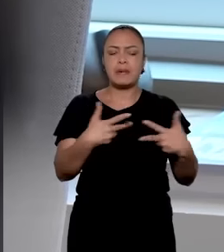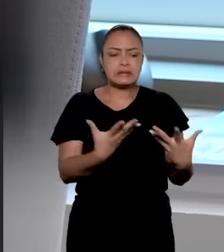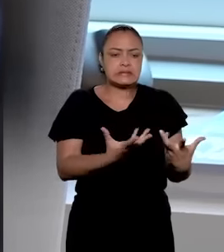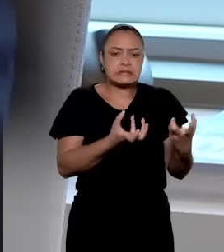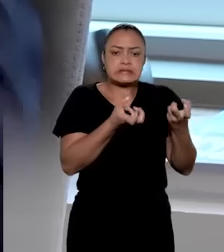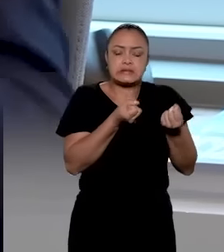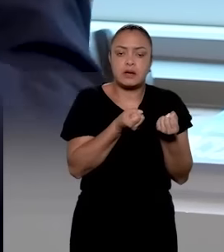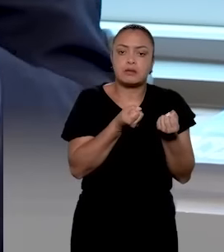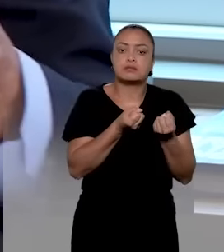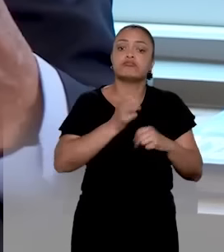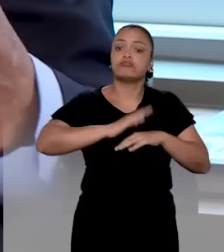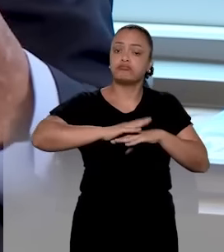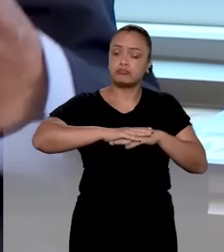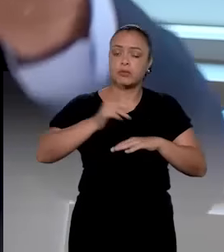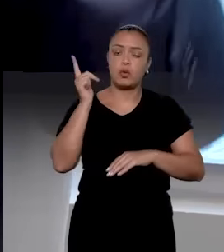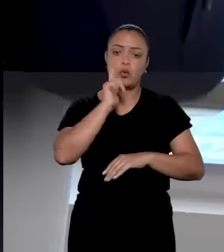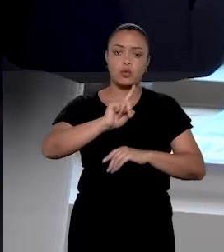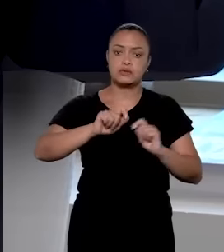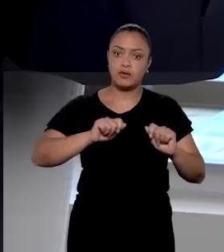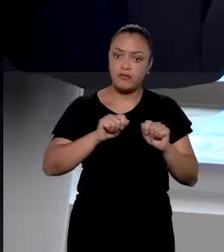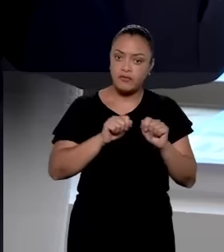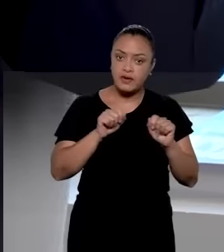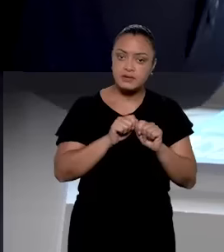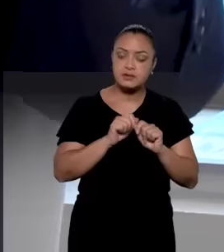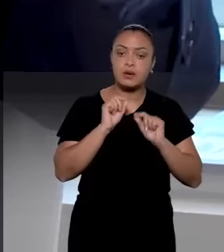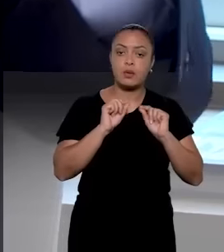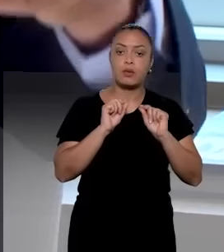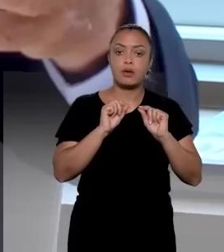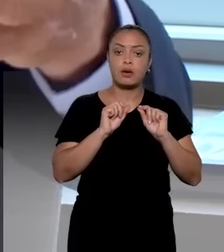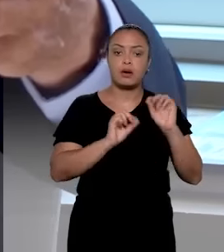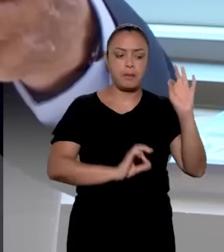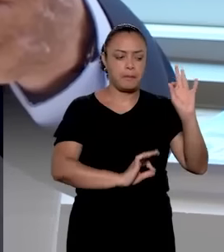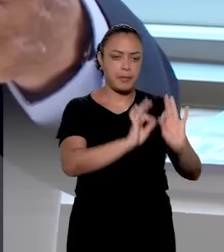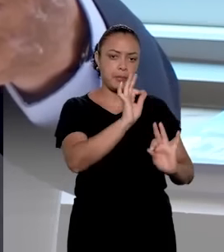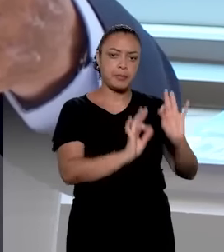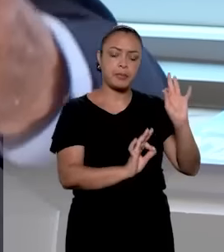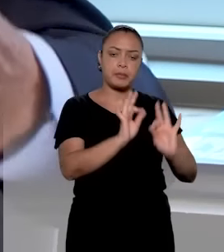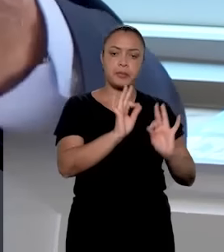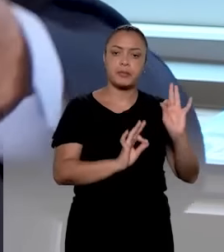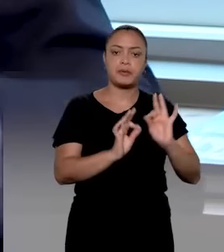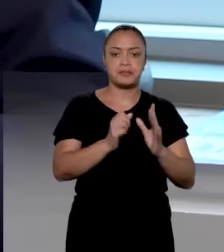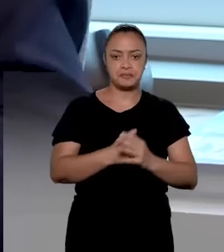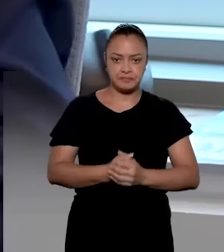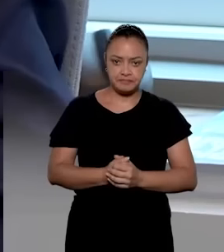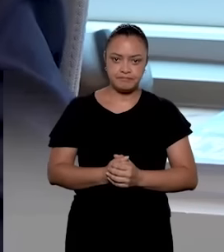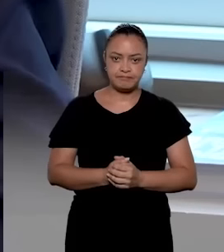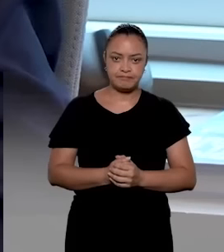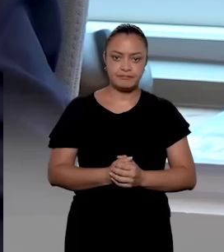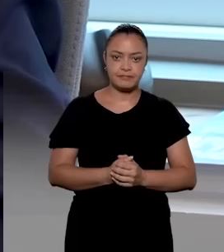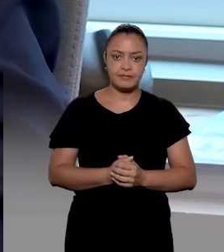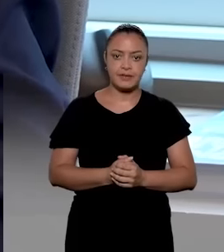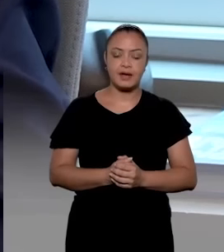erodida e fez o Maracanã quando jogada a Copa do Mundo de alimentação,